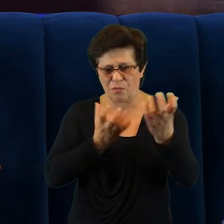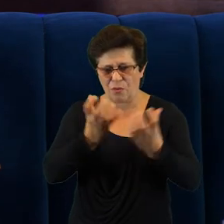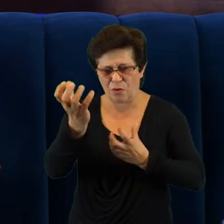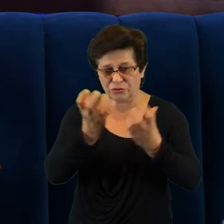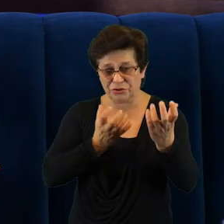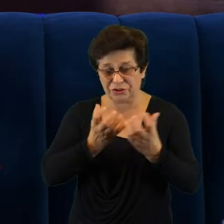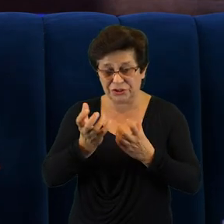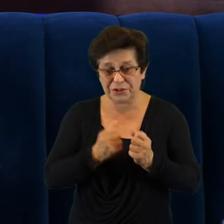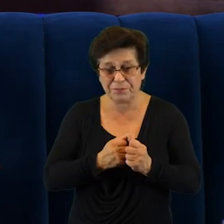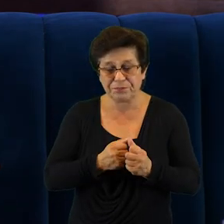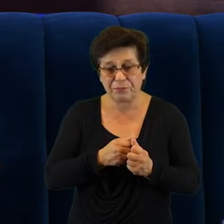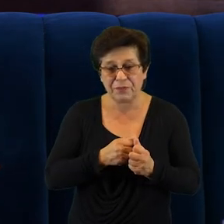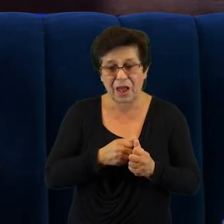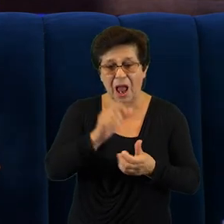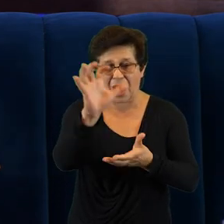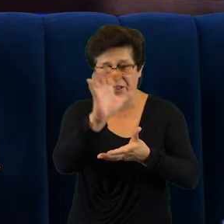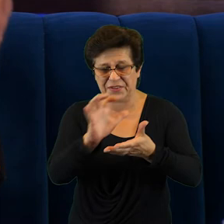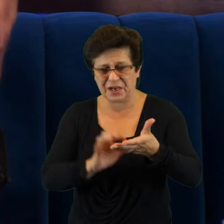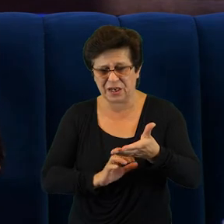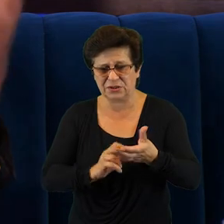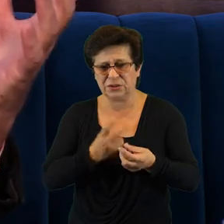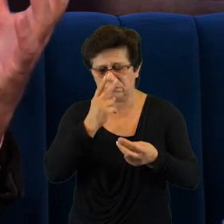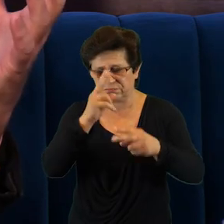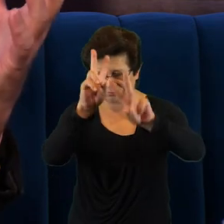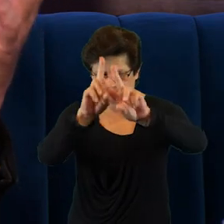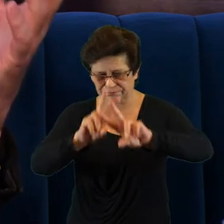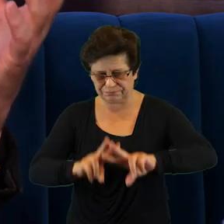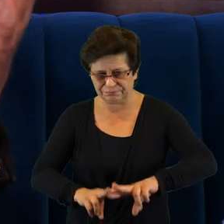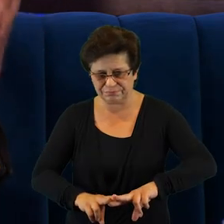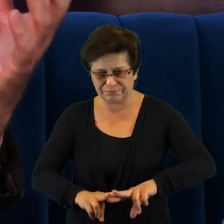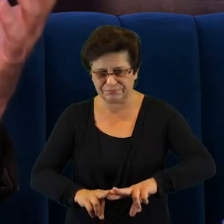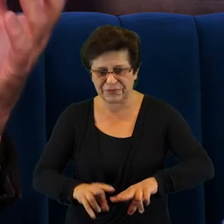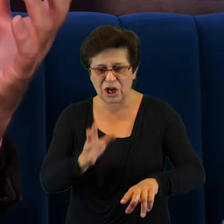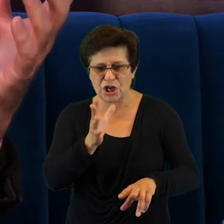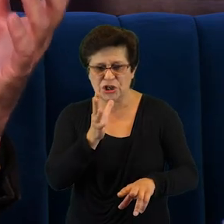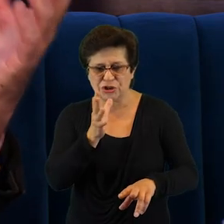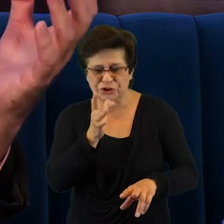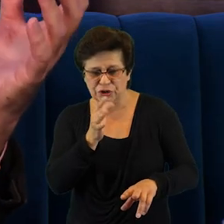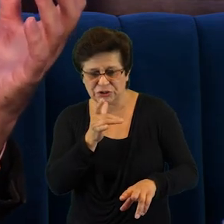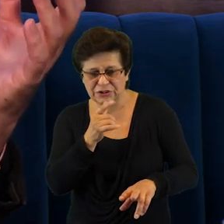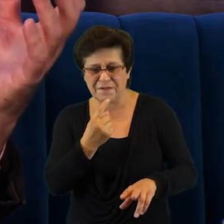poświęcony współczesnej literaturze palestyńskiej w języku hebrajskim. Proszę bardzo.